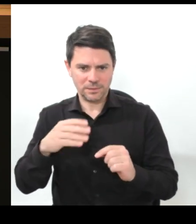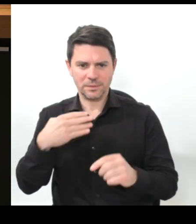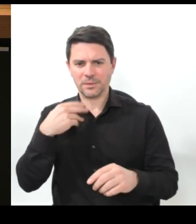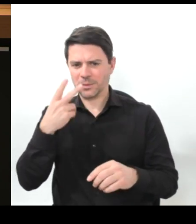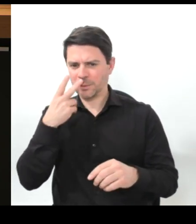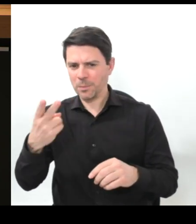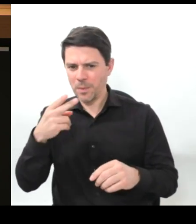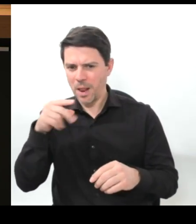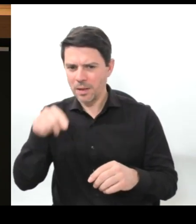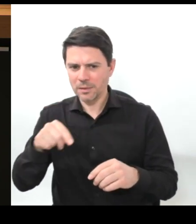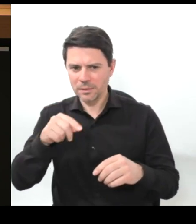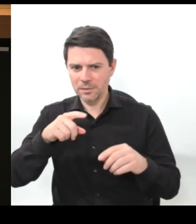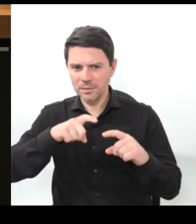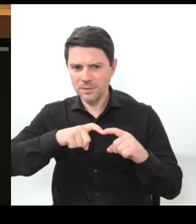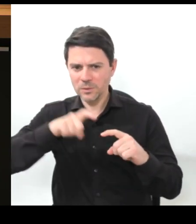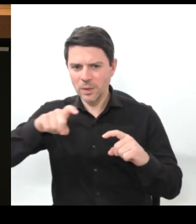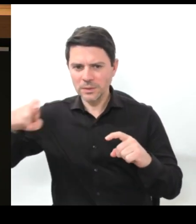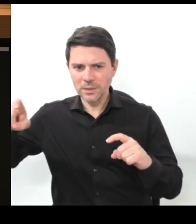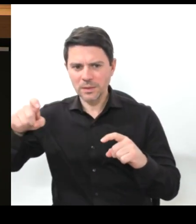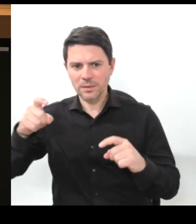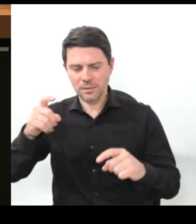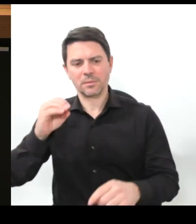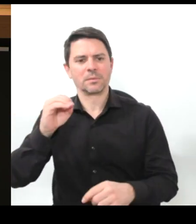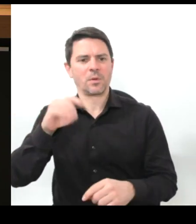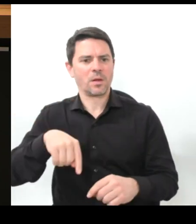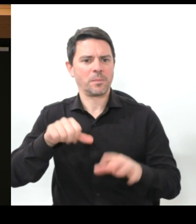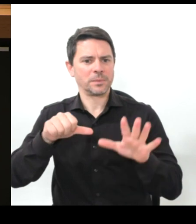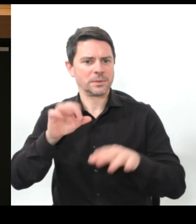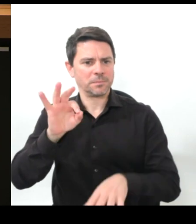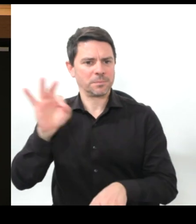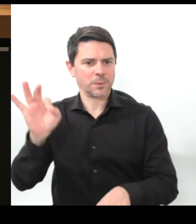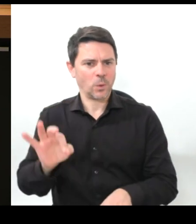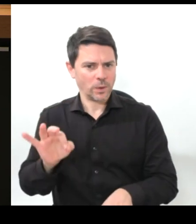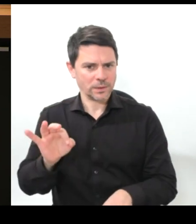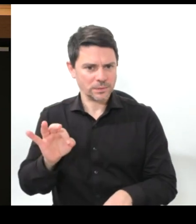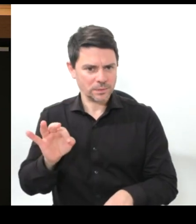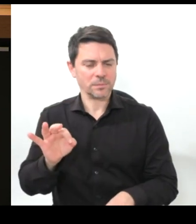die Wohnungen nicht dort sind, wo die Arbeitsplätze sind. Die Situation der Geflüchteten, Frau Meister